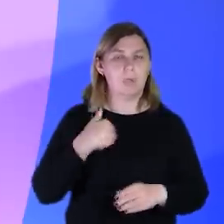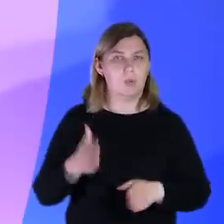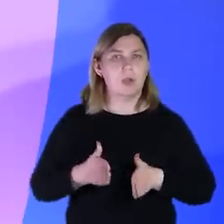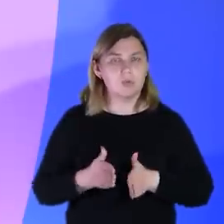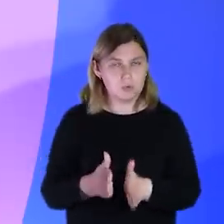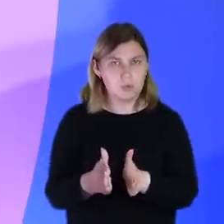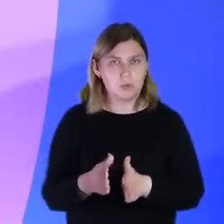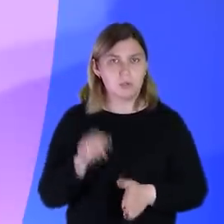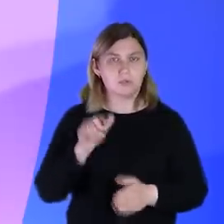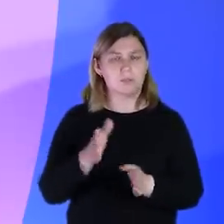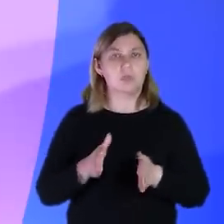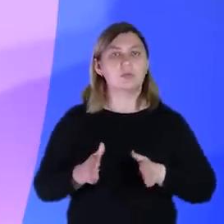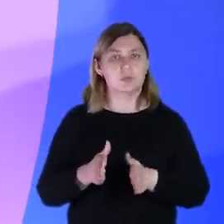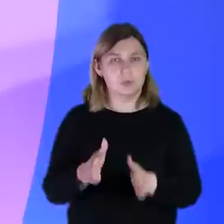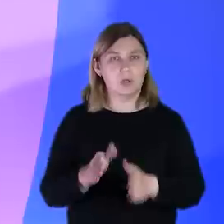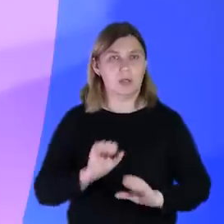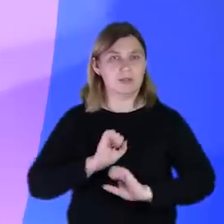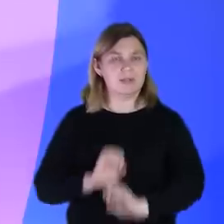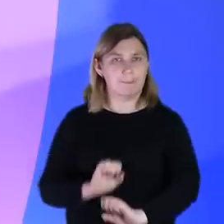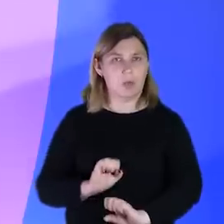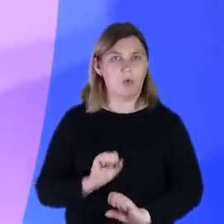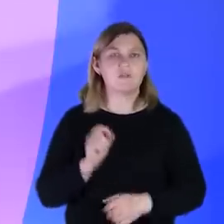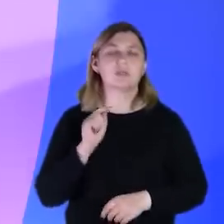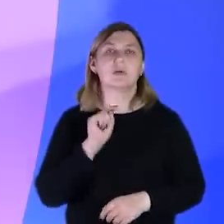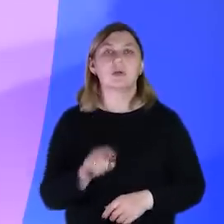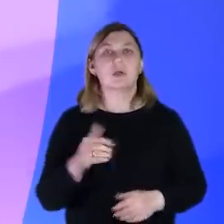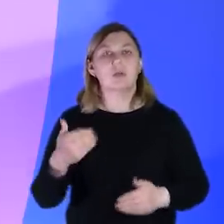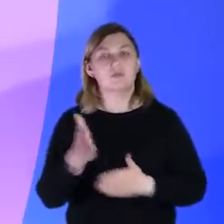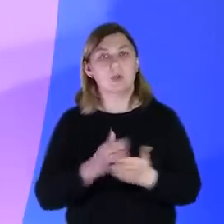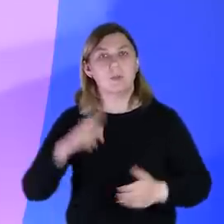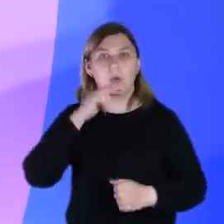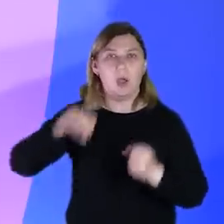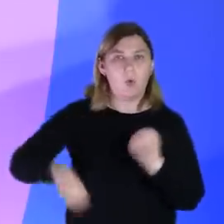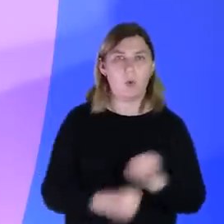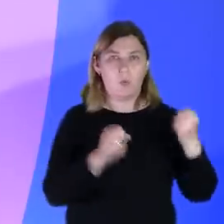więc chodziło o to, żeby tą drogę zablokować. Część była przekopana. Po to, żeby nie można było